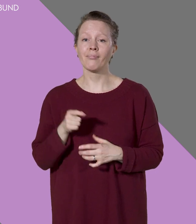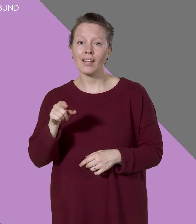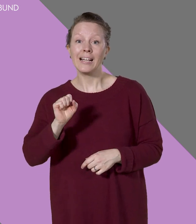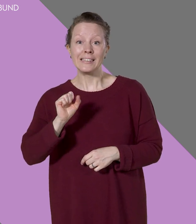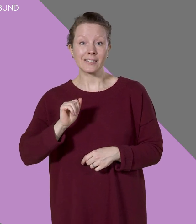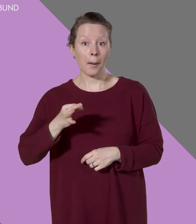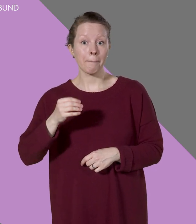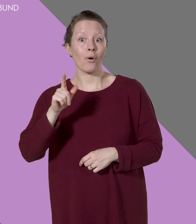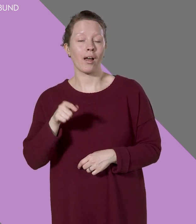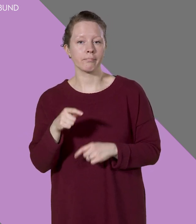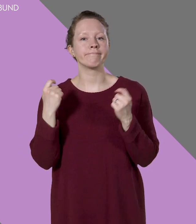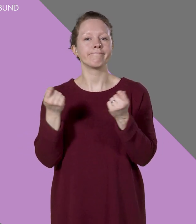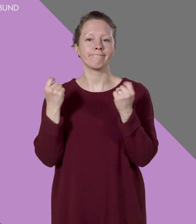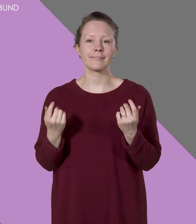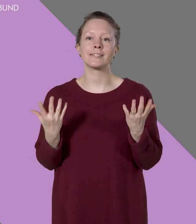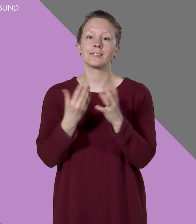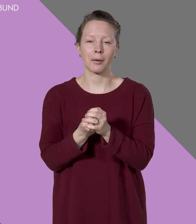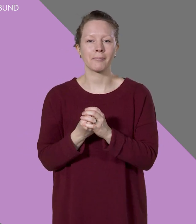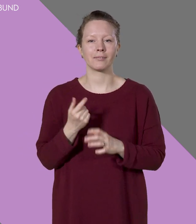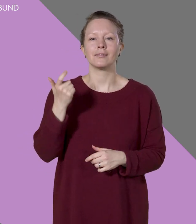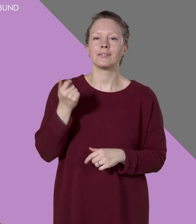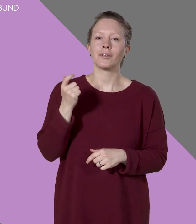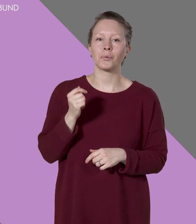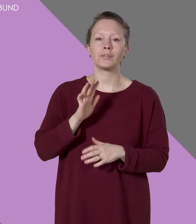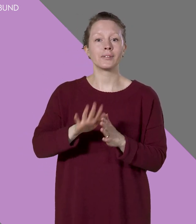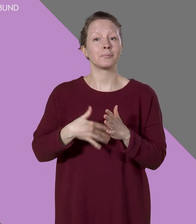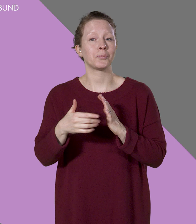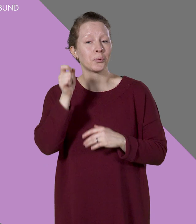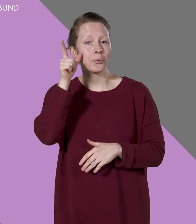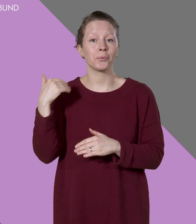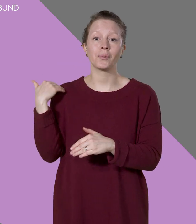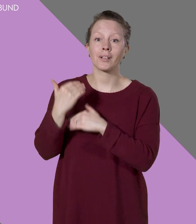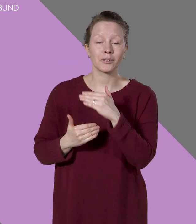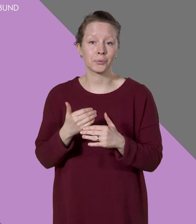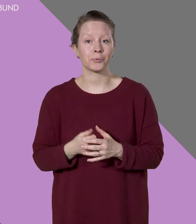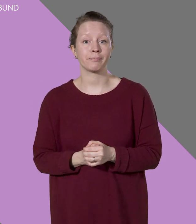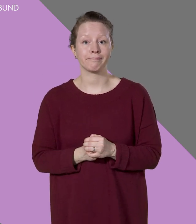På Sampola firar vi tillsammans seniorernas teckenspråkiga kulturtradition -